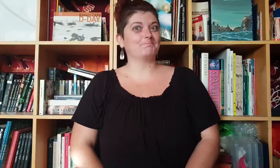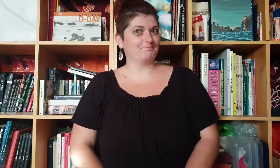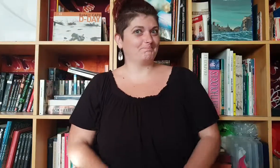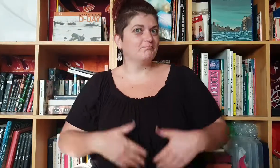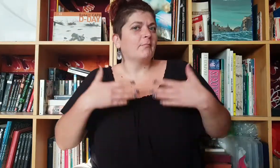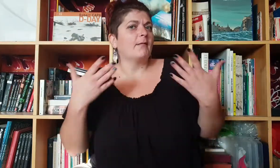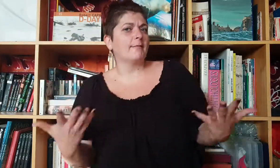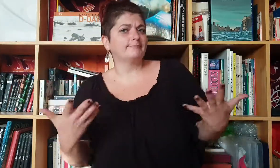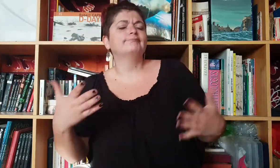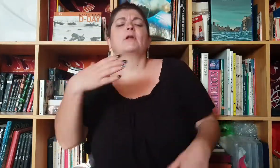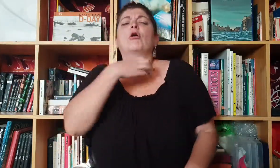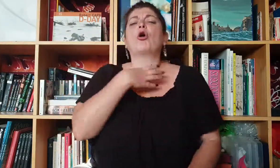Alors...